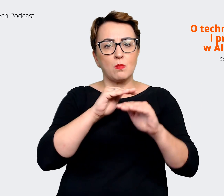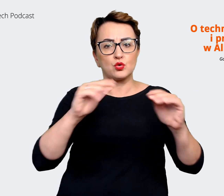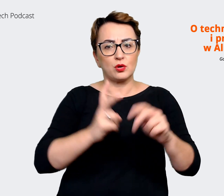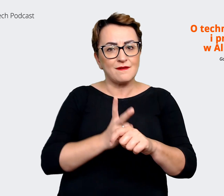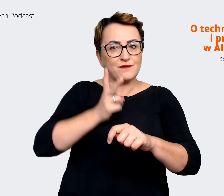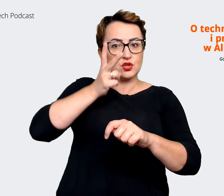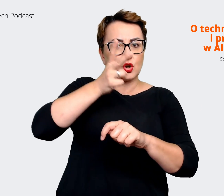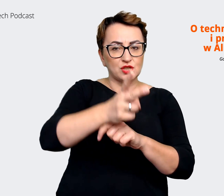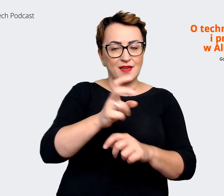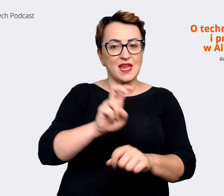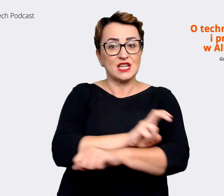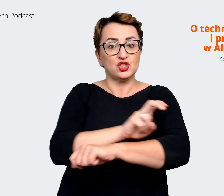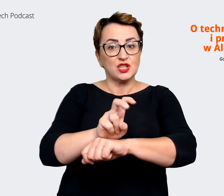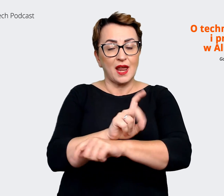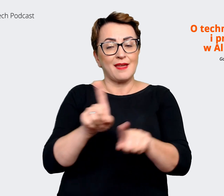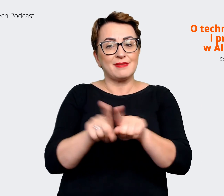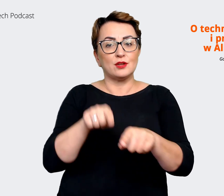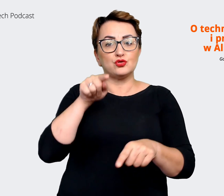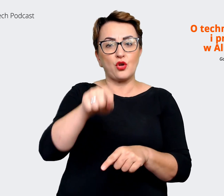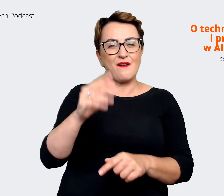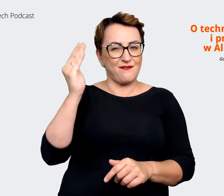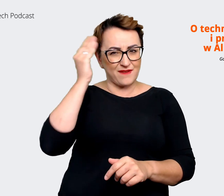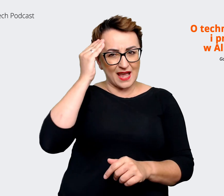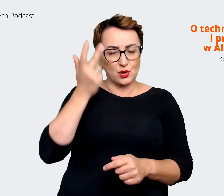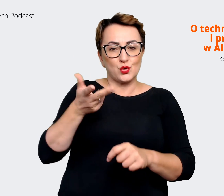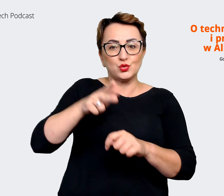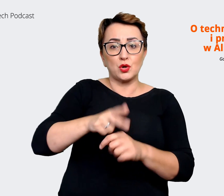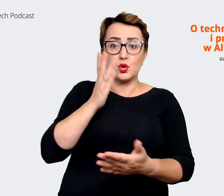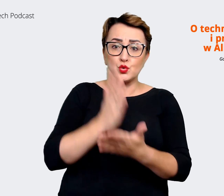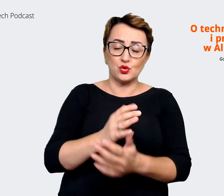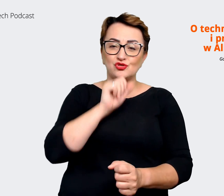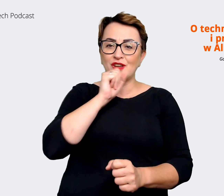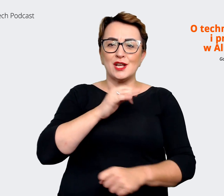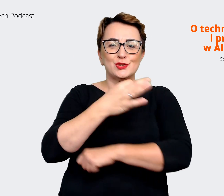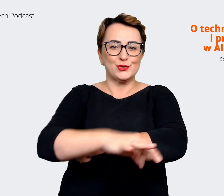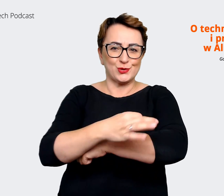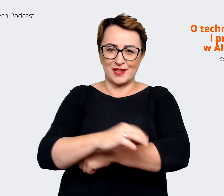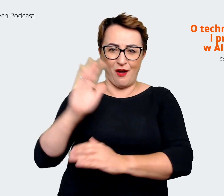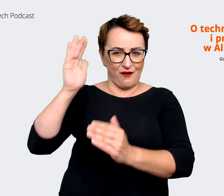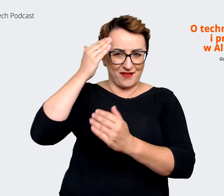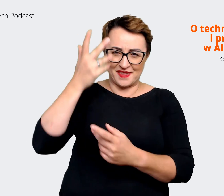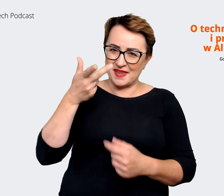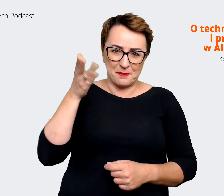również w tą taką wiedzę, której się nie dowiesz na żadnych studiach technicznych i której poza